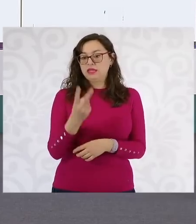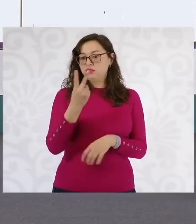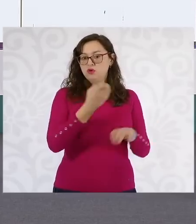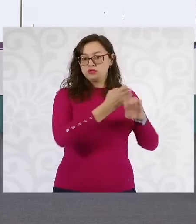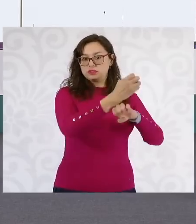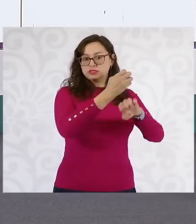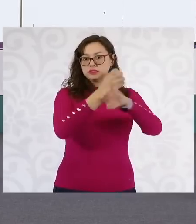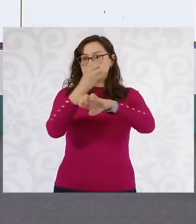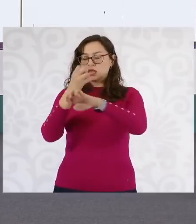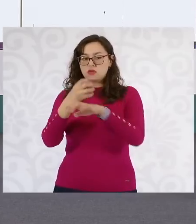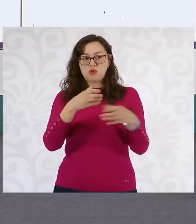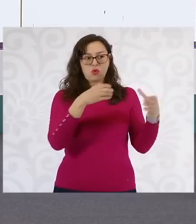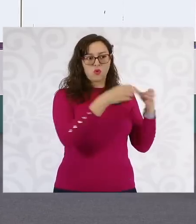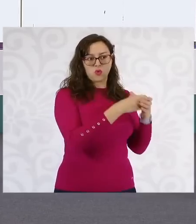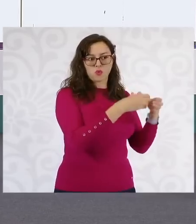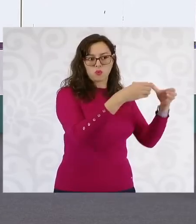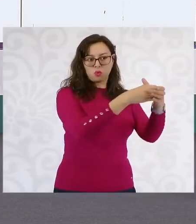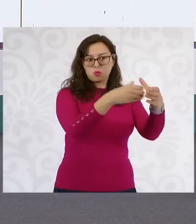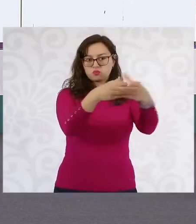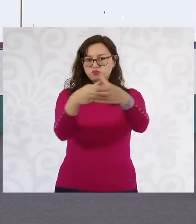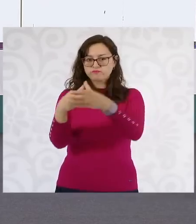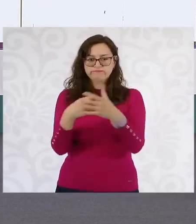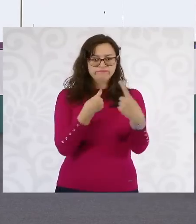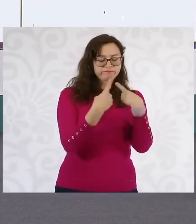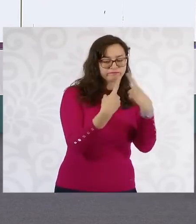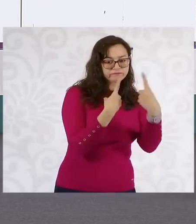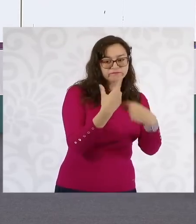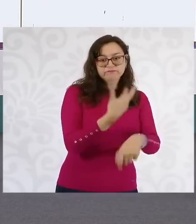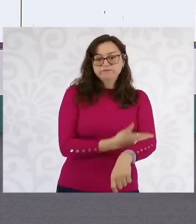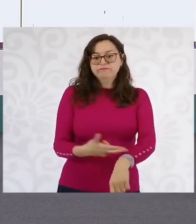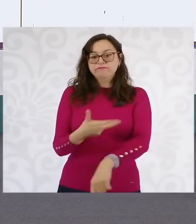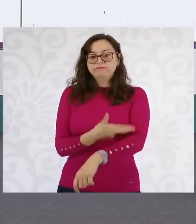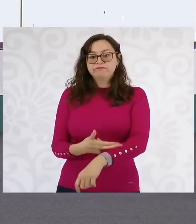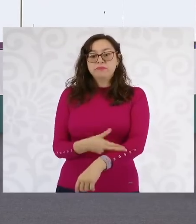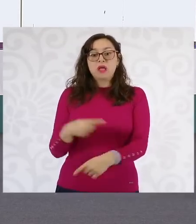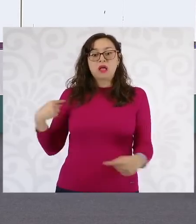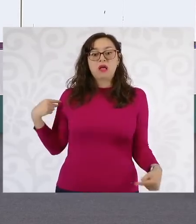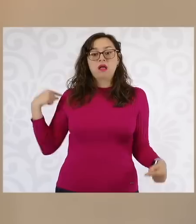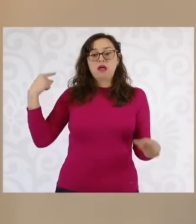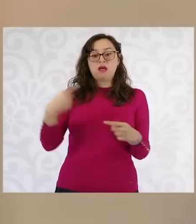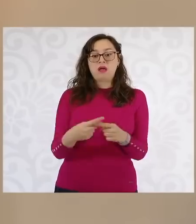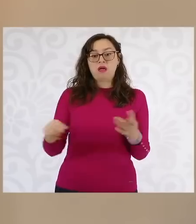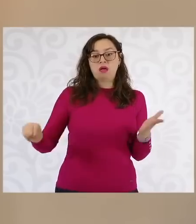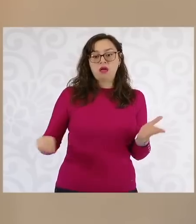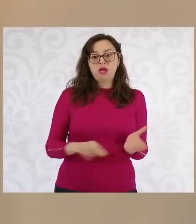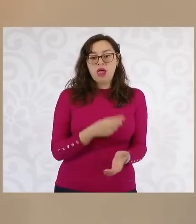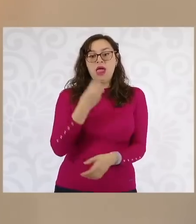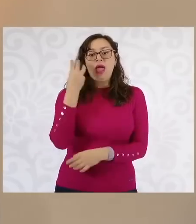con respecto a las 32 entidades federativas y se han firmado al día de hoy tres convenios de de